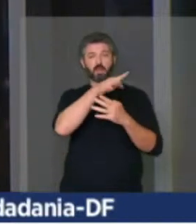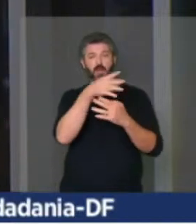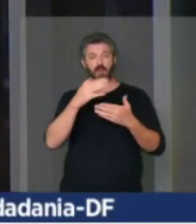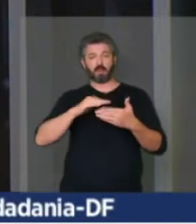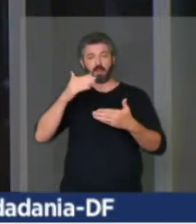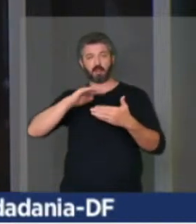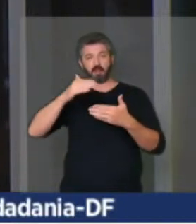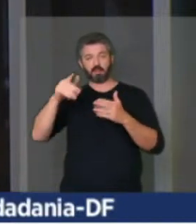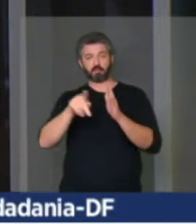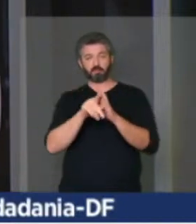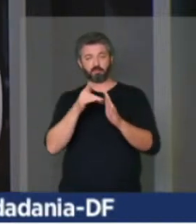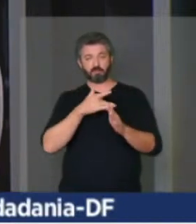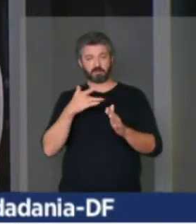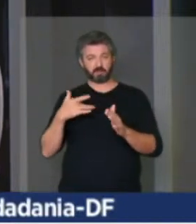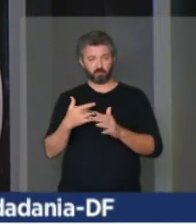DA GESTAÇÃO OBSERVANDO O